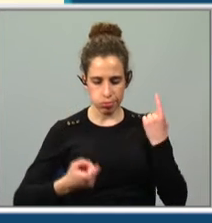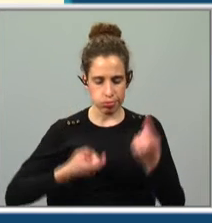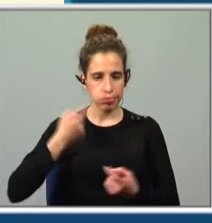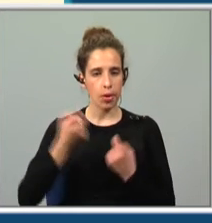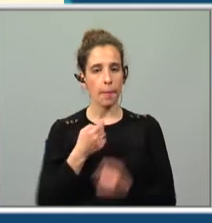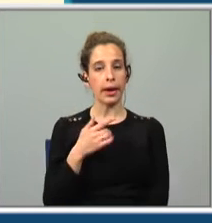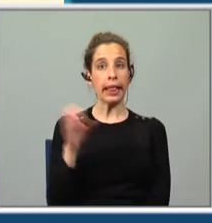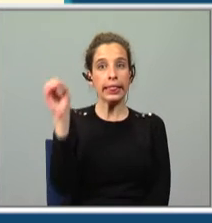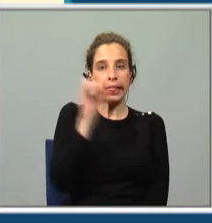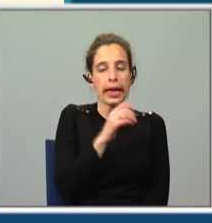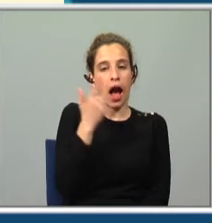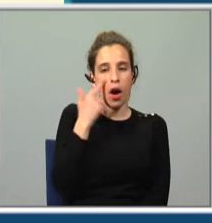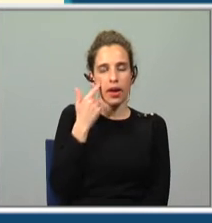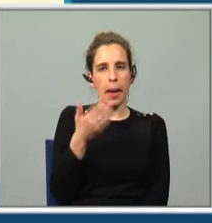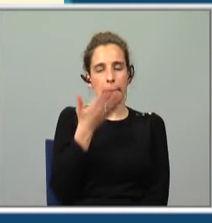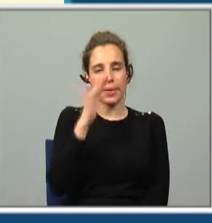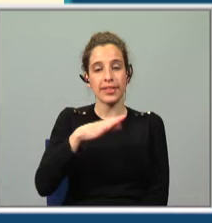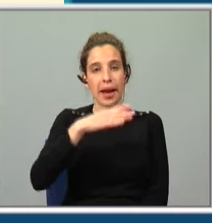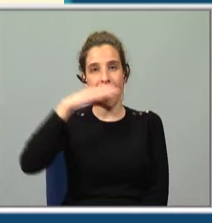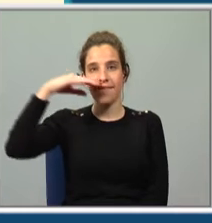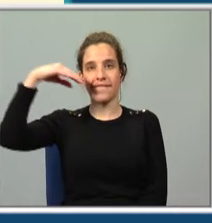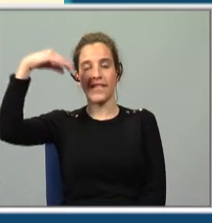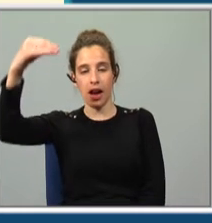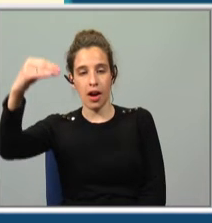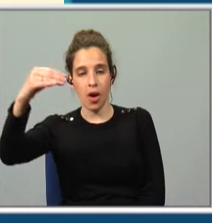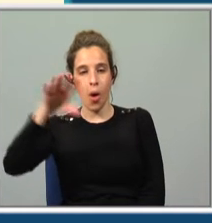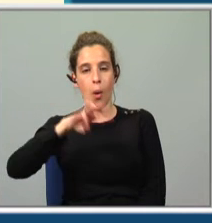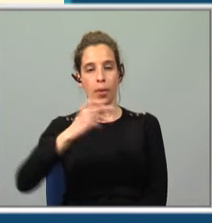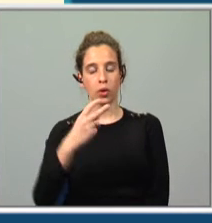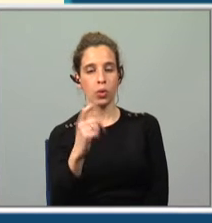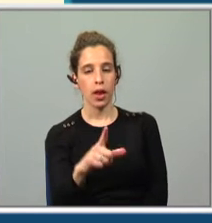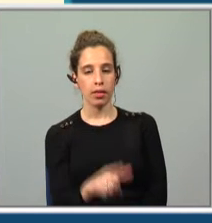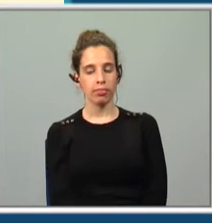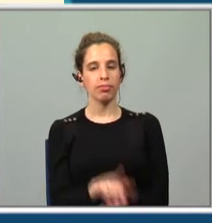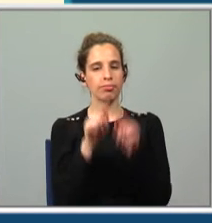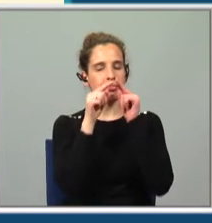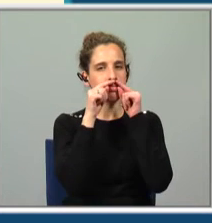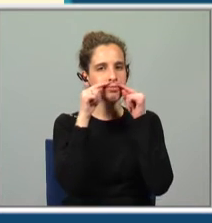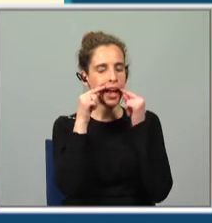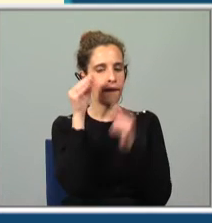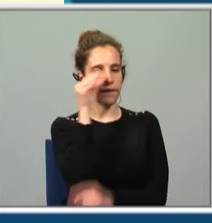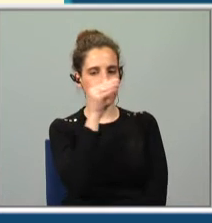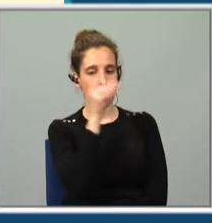reconhecidos e parecerem mais vezes o Manoel colocou o seu bigode falso e a 被認可並且似乎更經常地Manoel 戴上假鬍子，